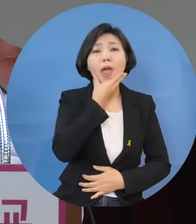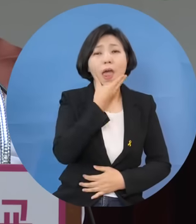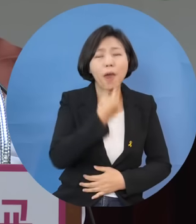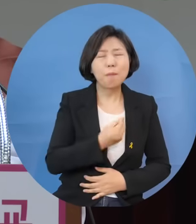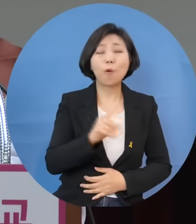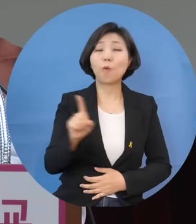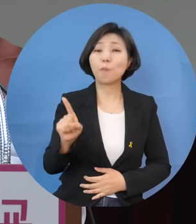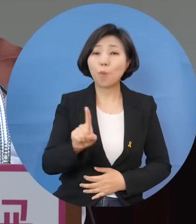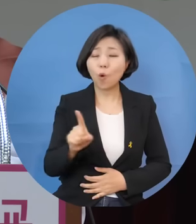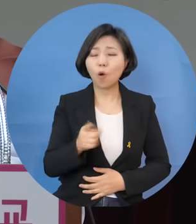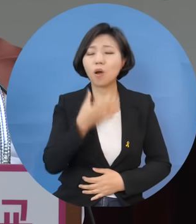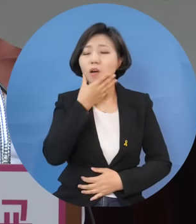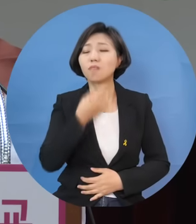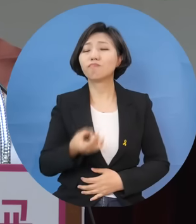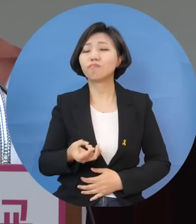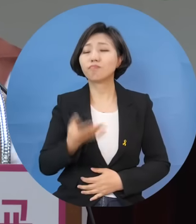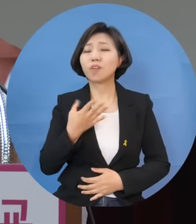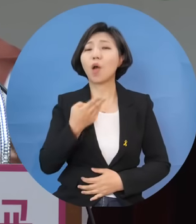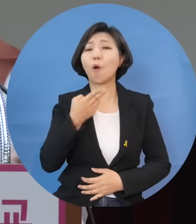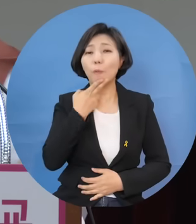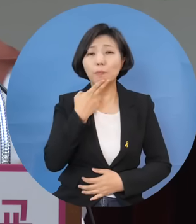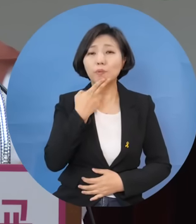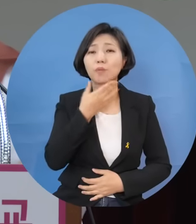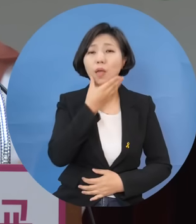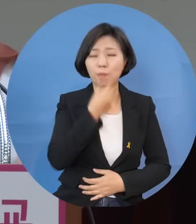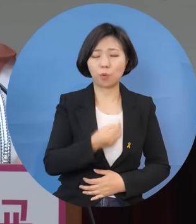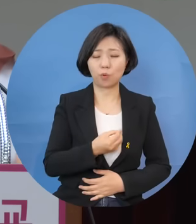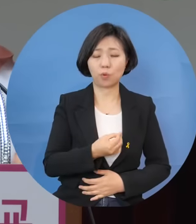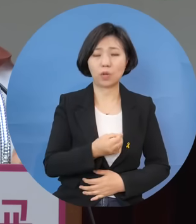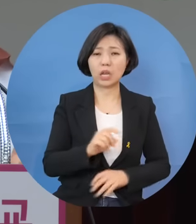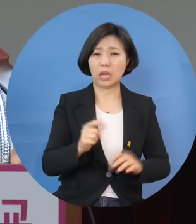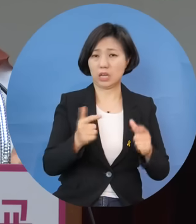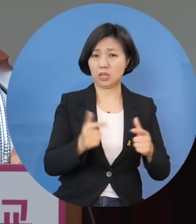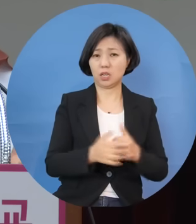(질문자) 불행하지 않는 거요? (스님) 아니, 괴롭지 않은 거요.